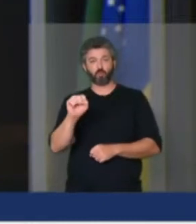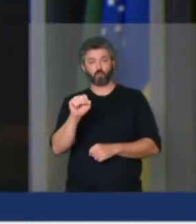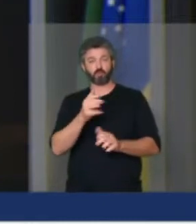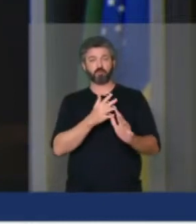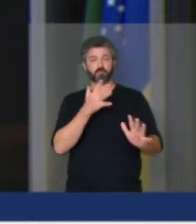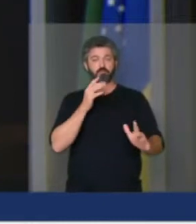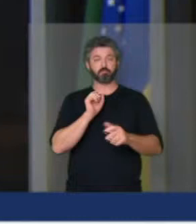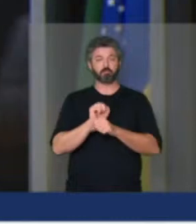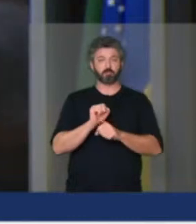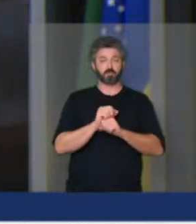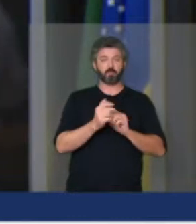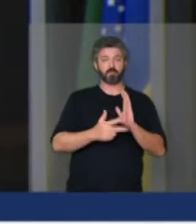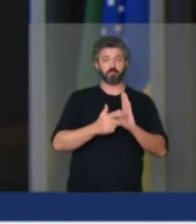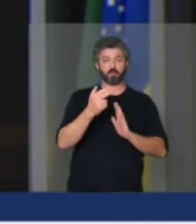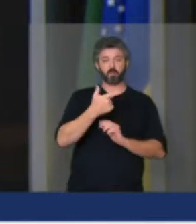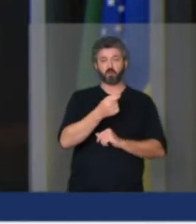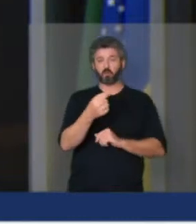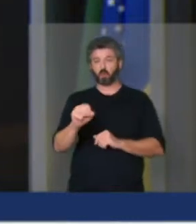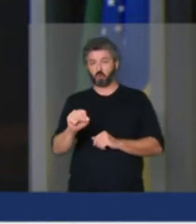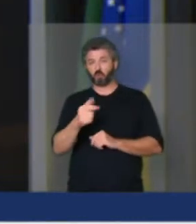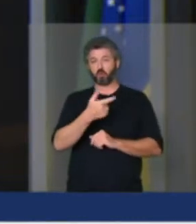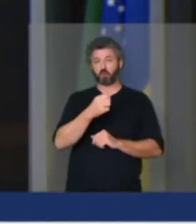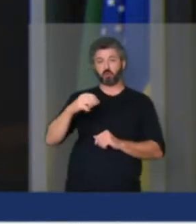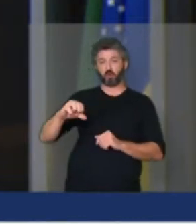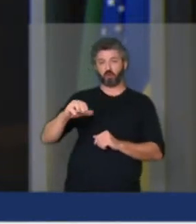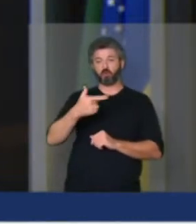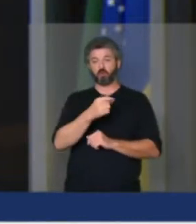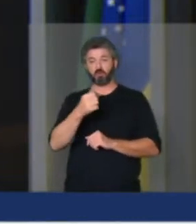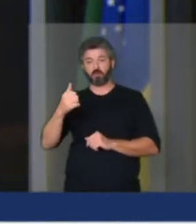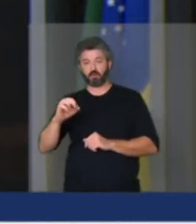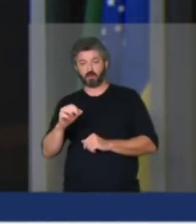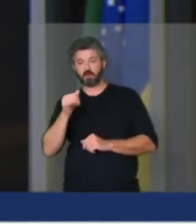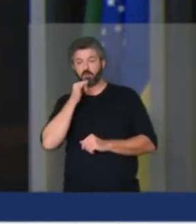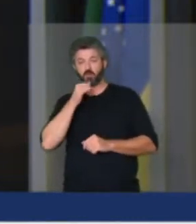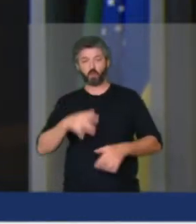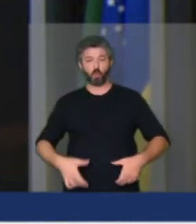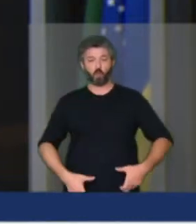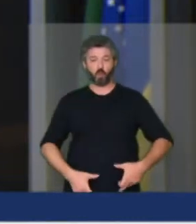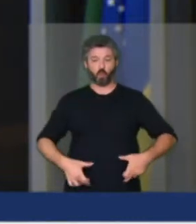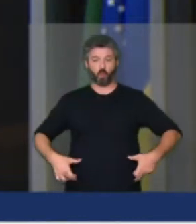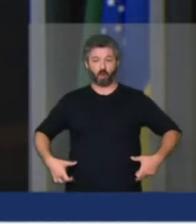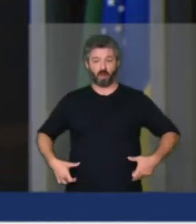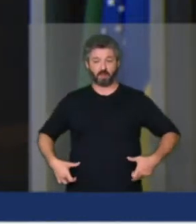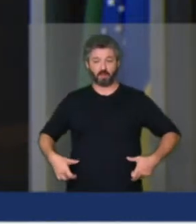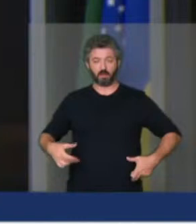VEJO FALAR DE UMA PRÓTESE DE QUADRIL, PESSOAS ESPERANDO HÁ ANOS É DOR. ACHO QUE NÓS TINHA QUE TRAZER ESSE DEBATE PARA ESTA CASA CADA